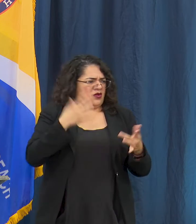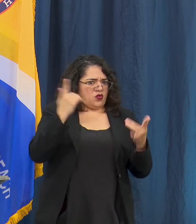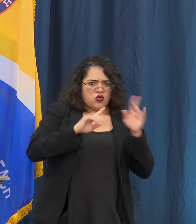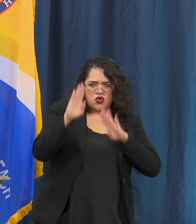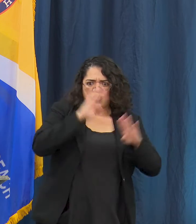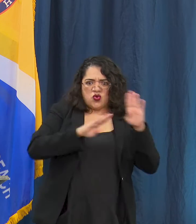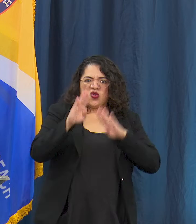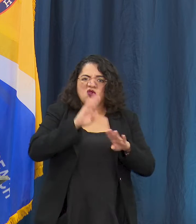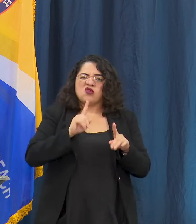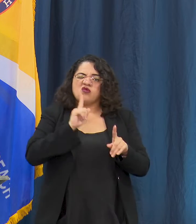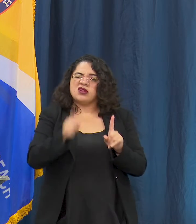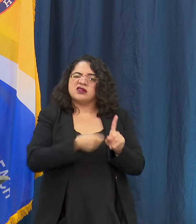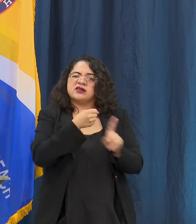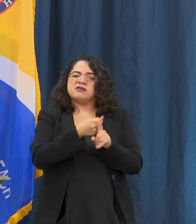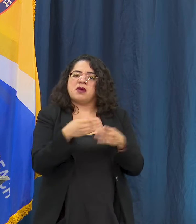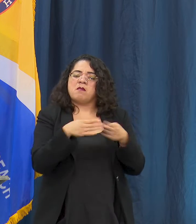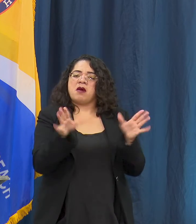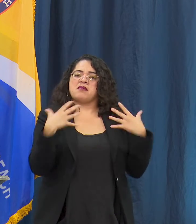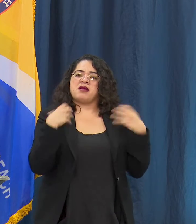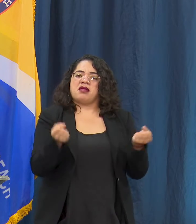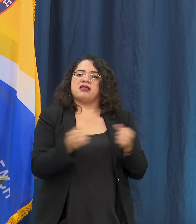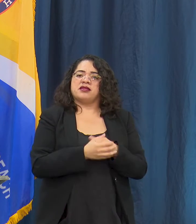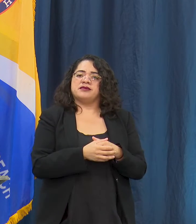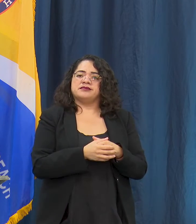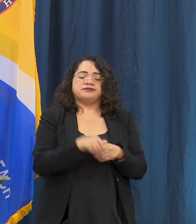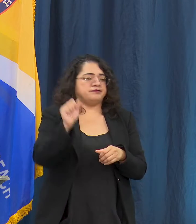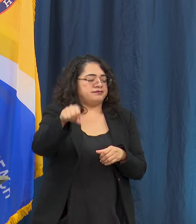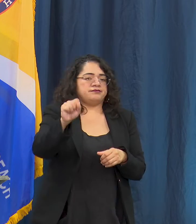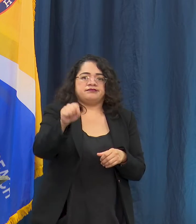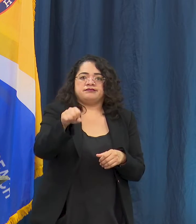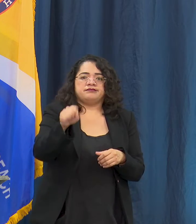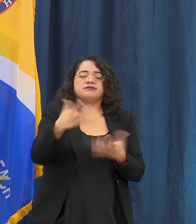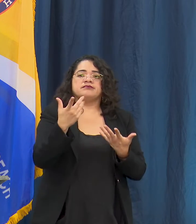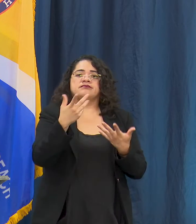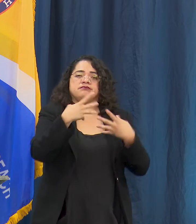decirle a la gente no no salgan por que estan apoy Hondo y respite a no sus